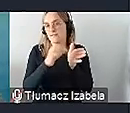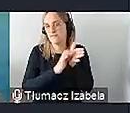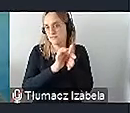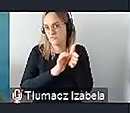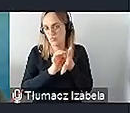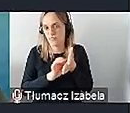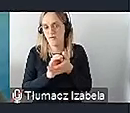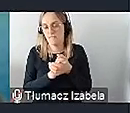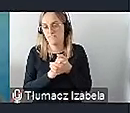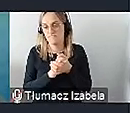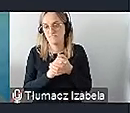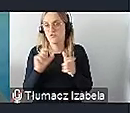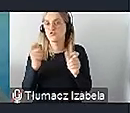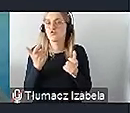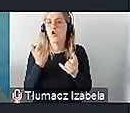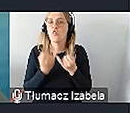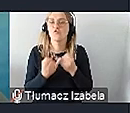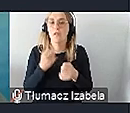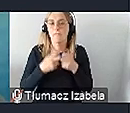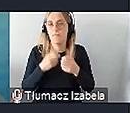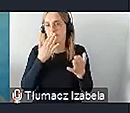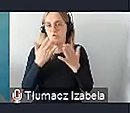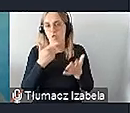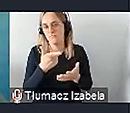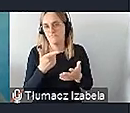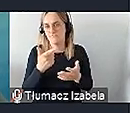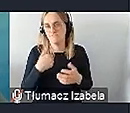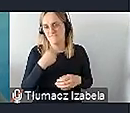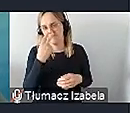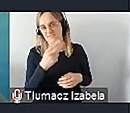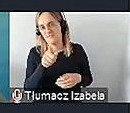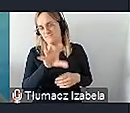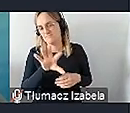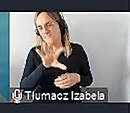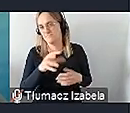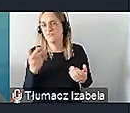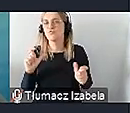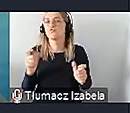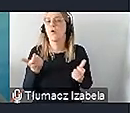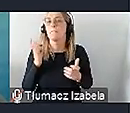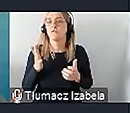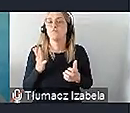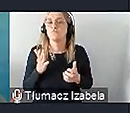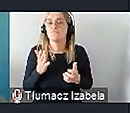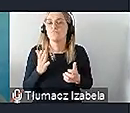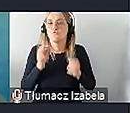Co, jeżeli problem wygląda tak albo postrzegamy nasz problem w ten sposób? Co będzie dla niego rozwiązaniem?